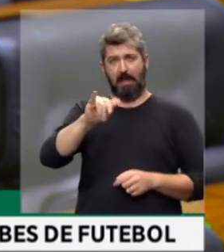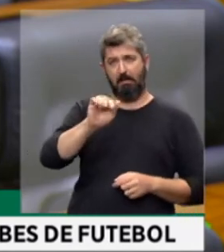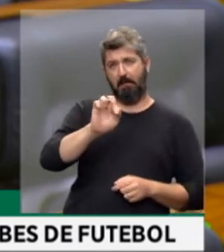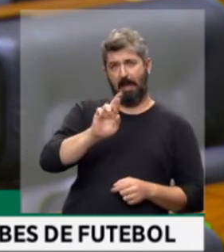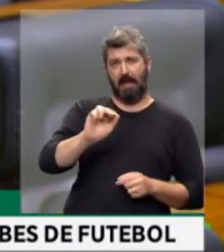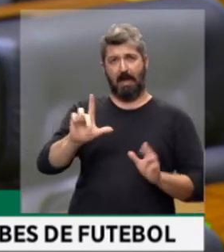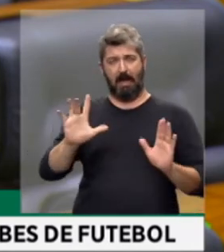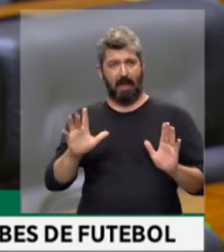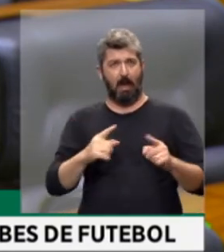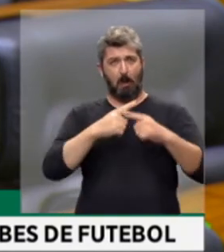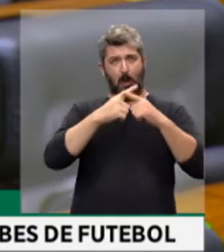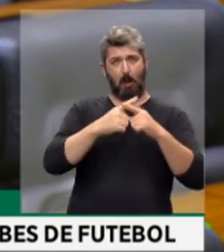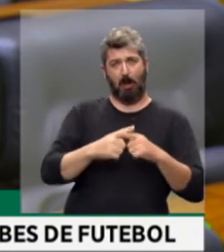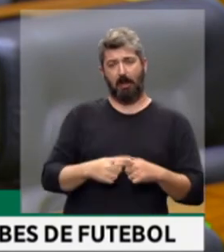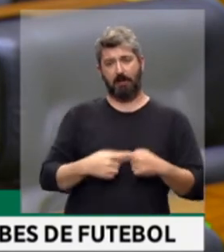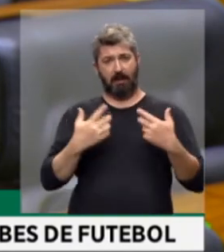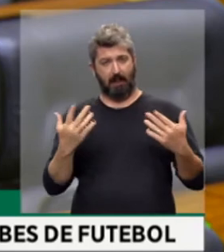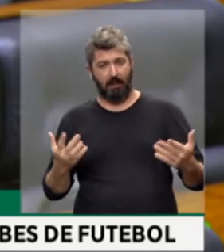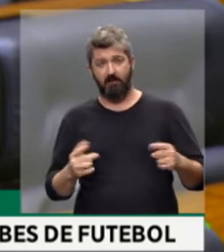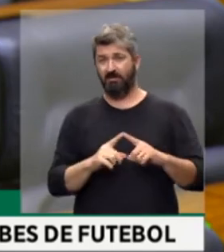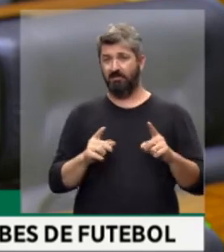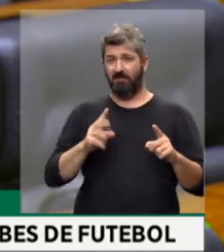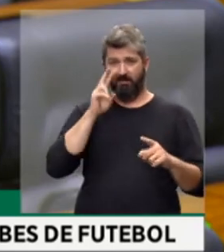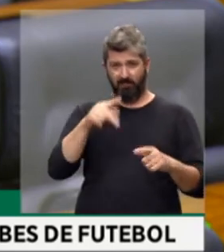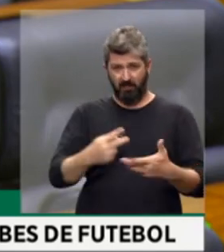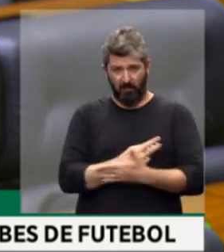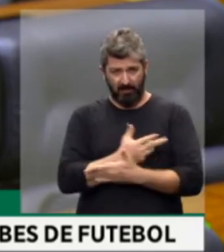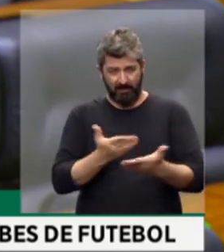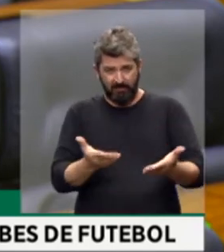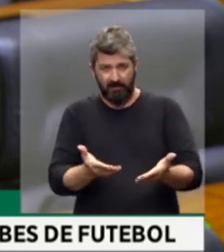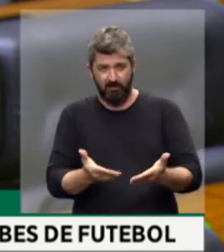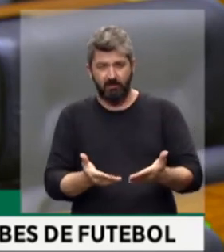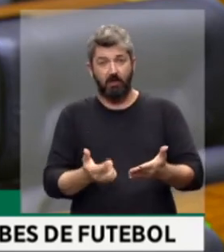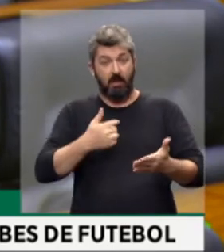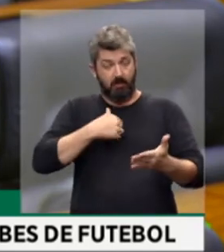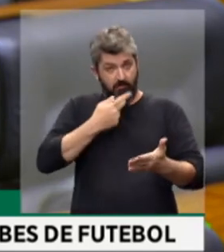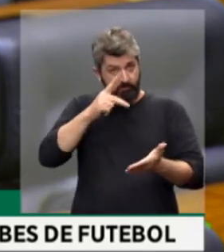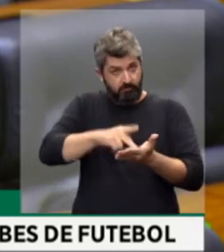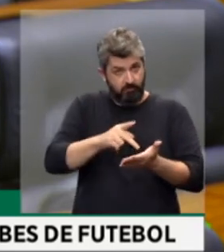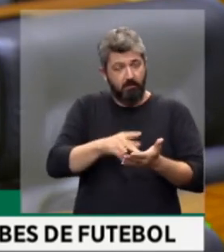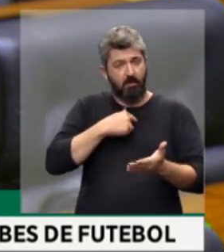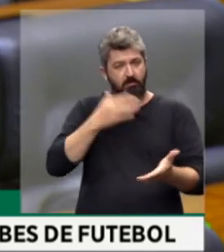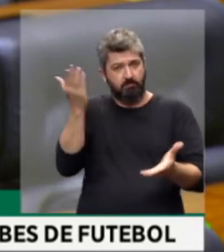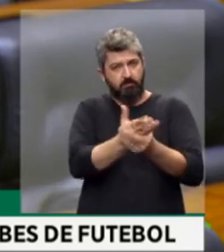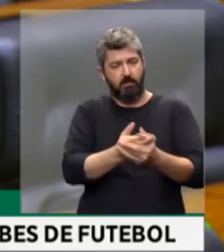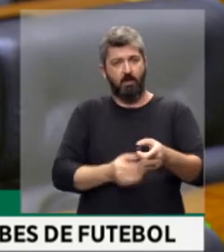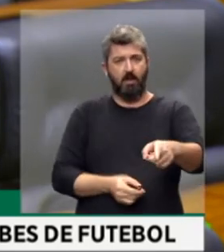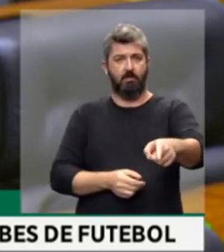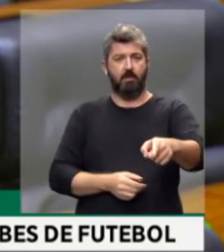AQUI QUE EXISTEM QUE SÃO DISCURSOS LIBERAIS, DA QUESTÃO DO MONOPÓLIO. EU, SINCERAMENTE, MUITOS DISCURSOS CONCORRÊNCIA, E A GENTE VÊ ACONTECER UM FATO COMO ESSE.